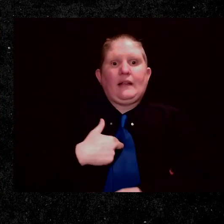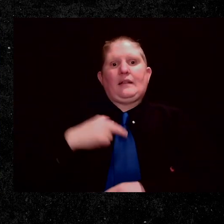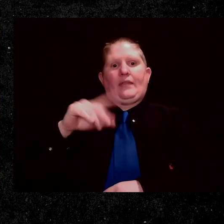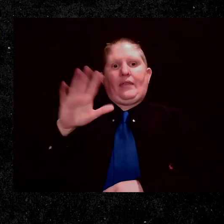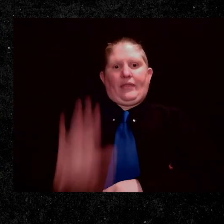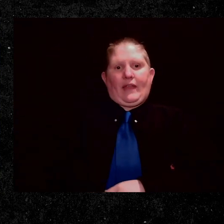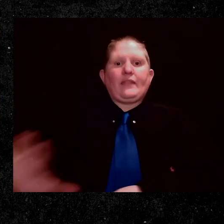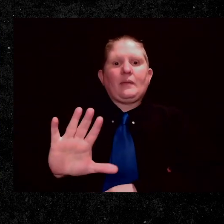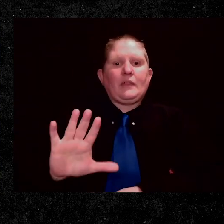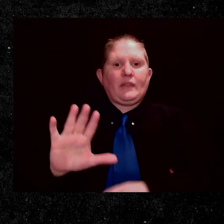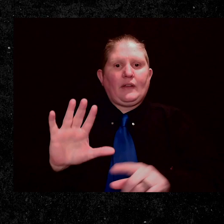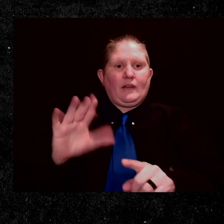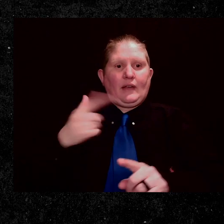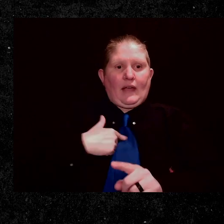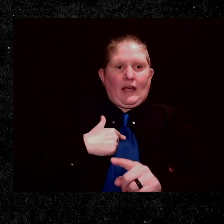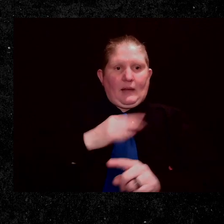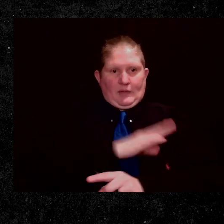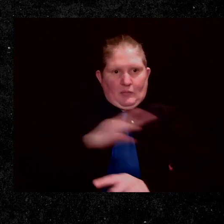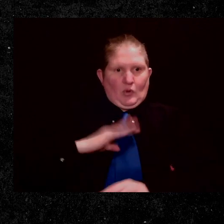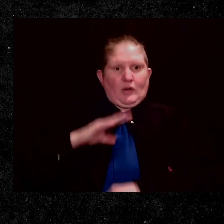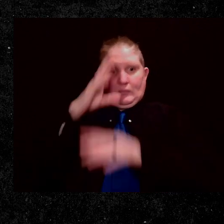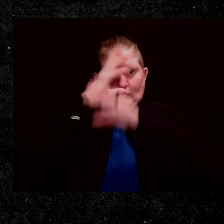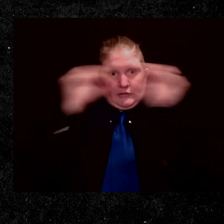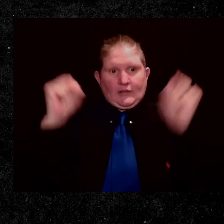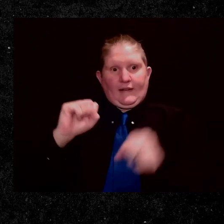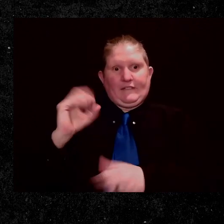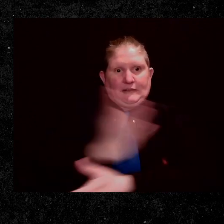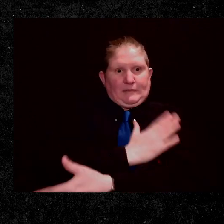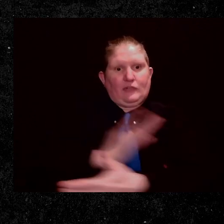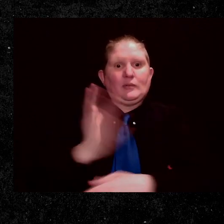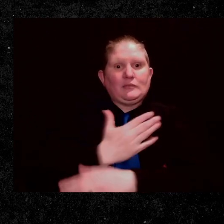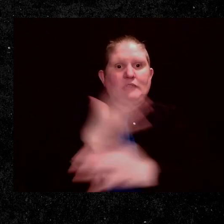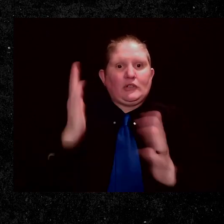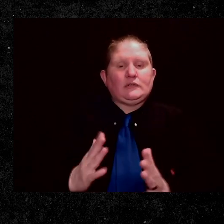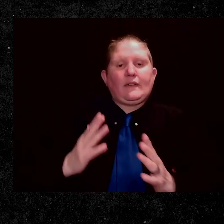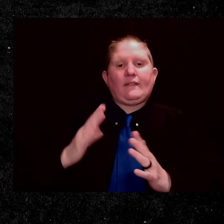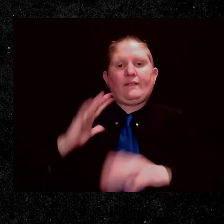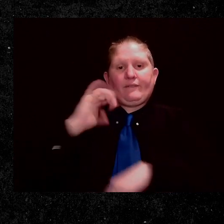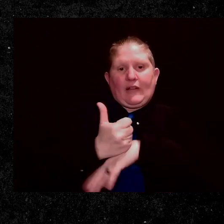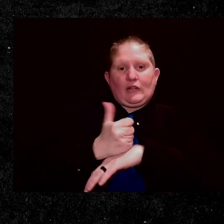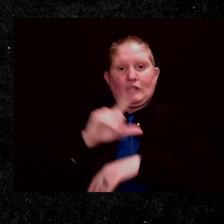Mis pronombres son "ellos-les-sus" y soy el presidente de la junta de Spectrum Singers,